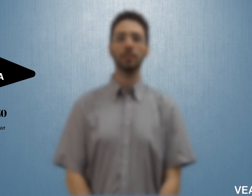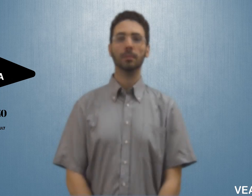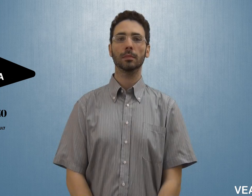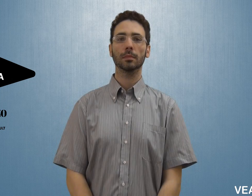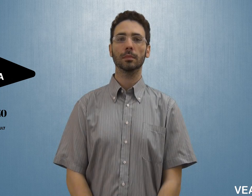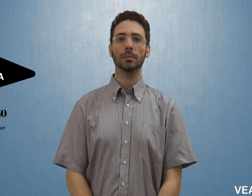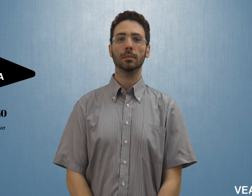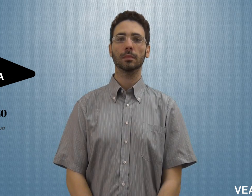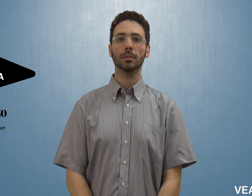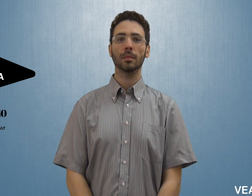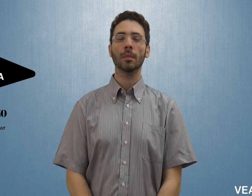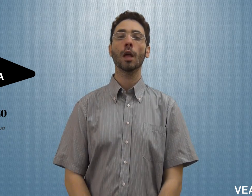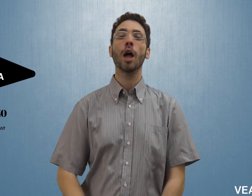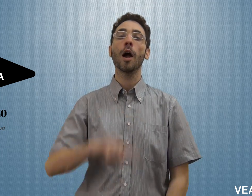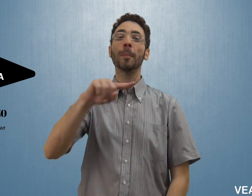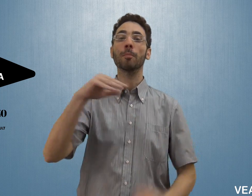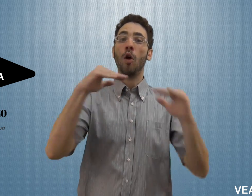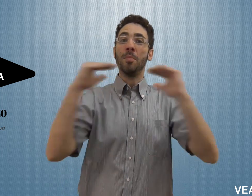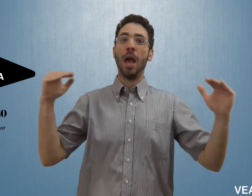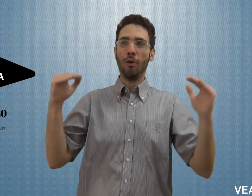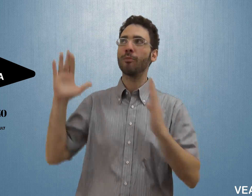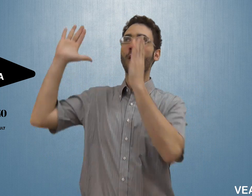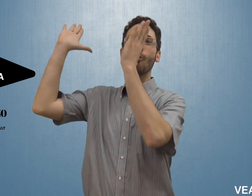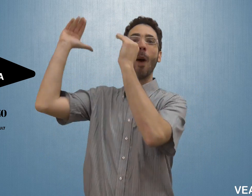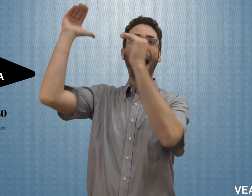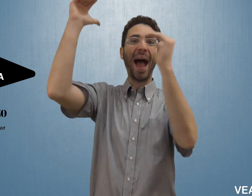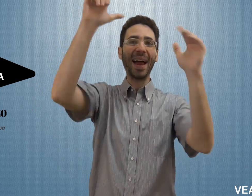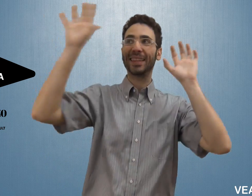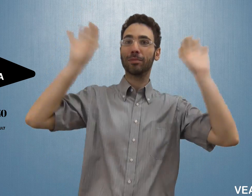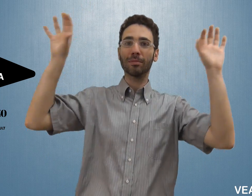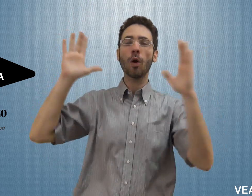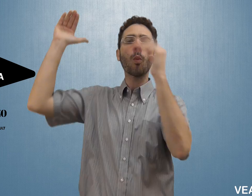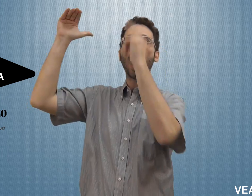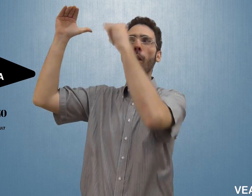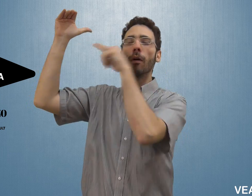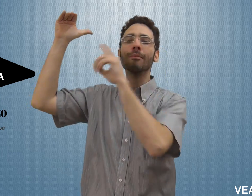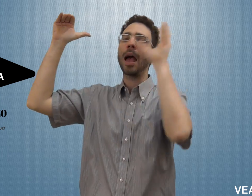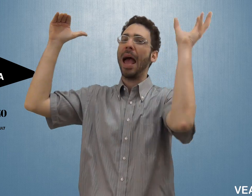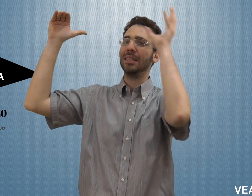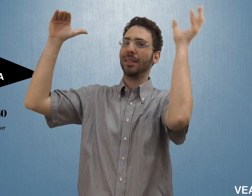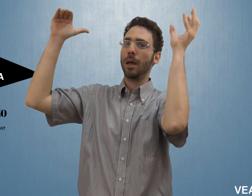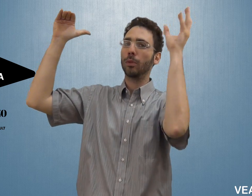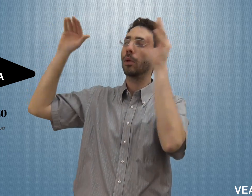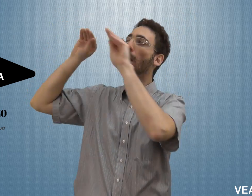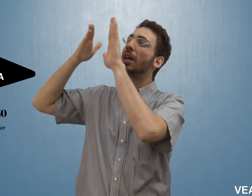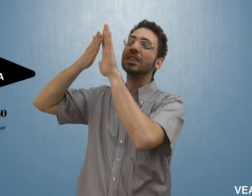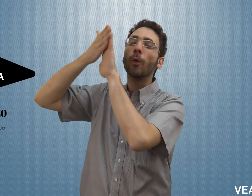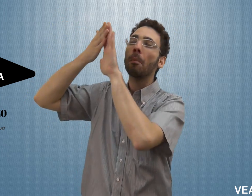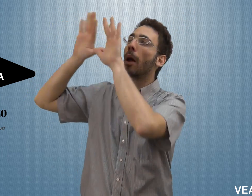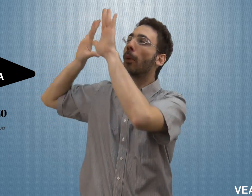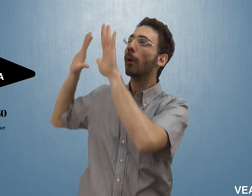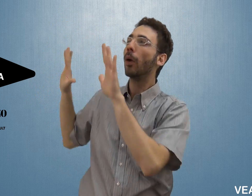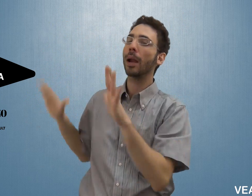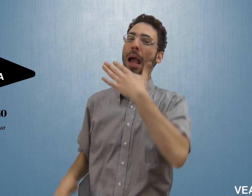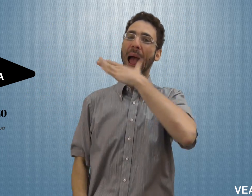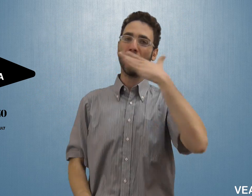Il primo piano ospita un gruppo di dipinti astratti sui toni dell’argento,